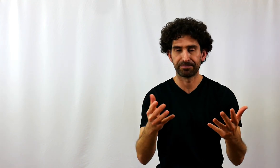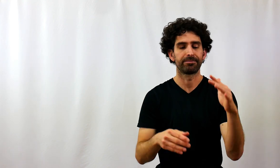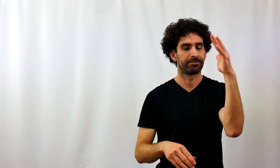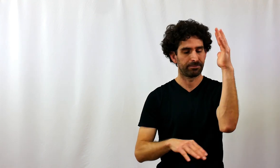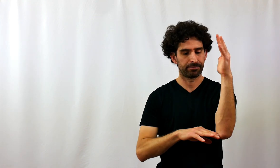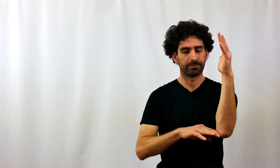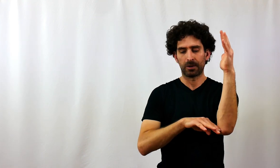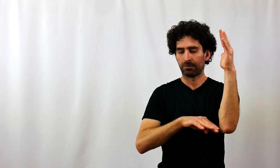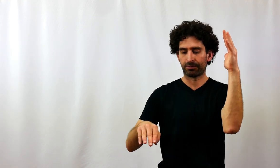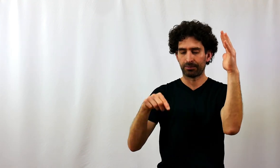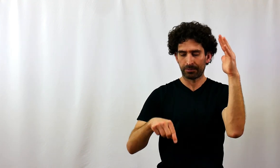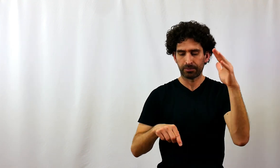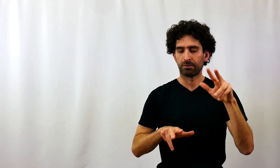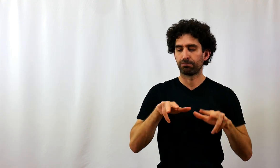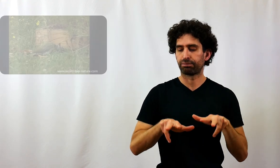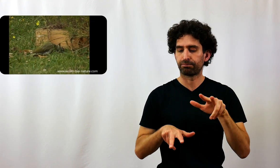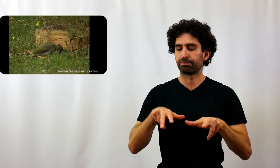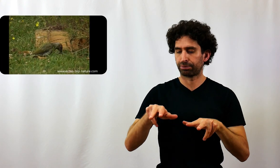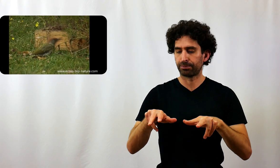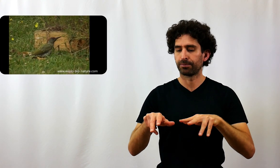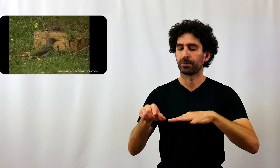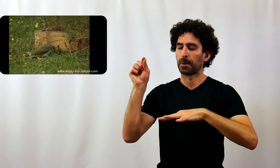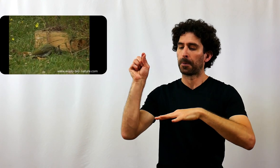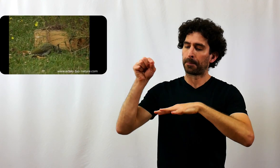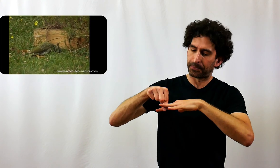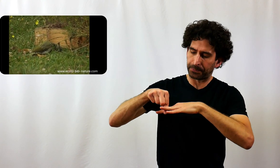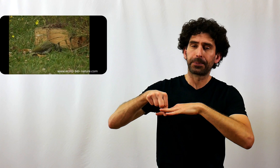Il plonge son bec dans la terre